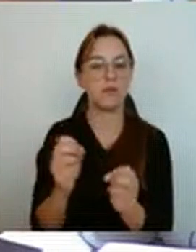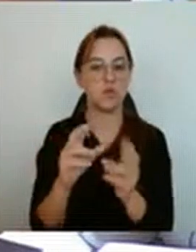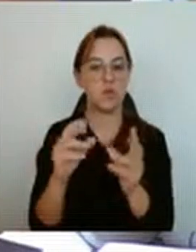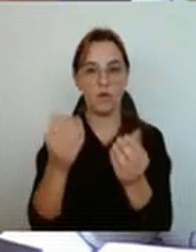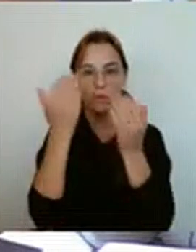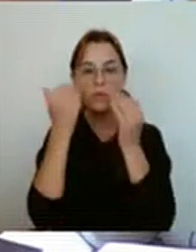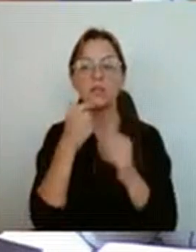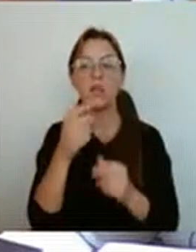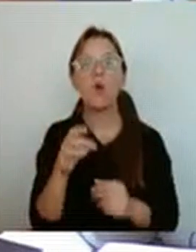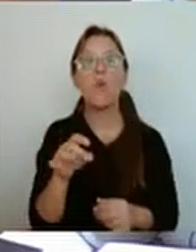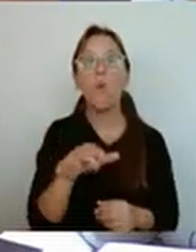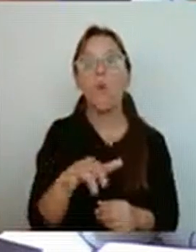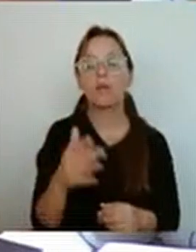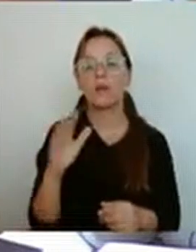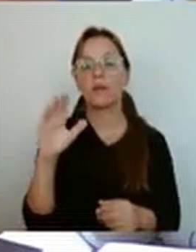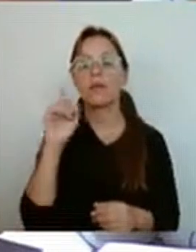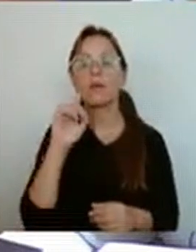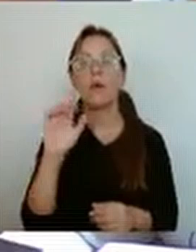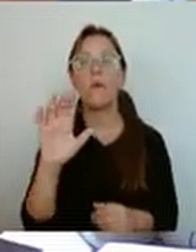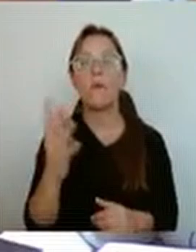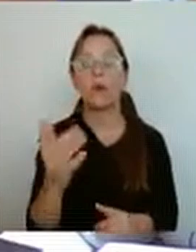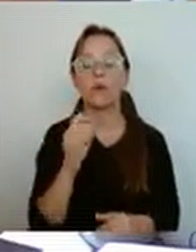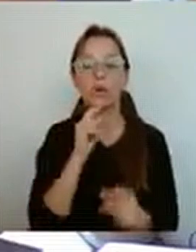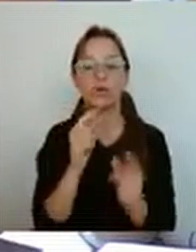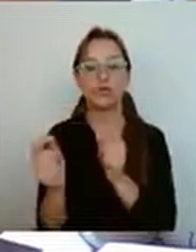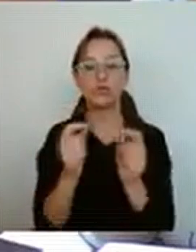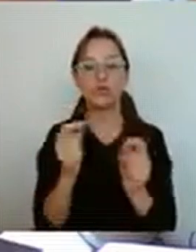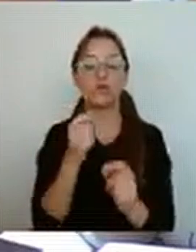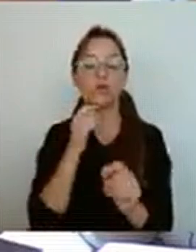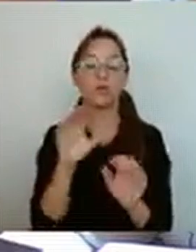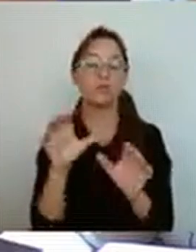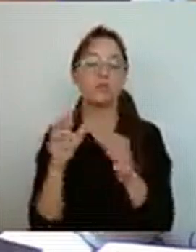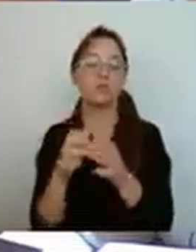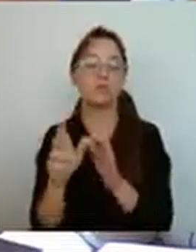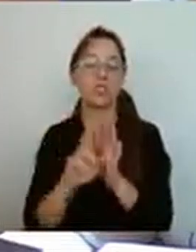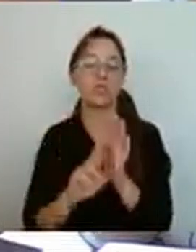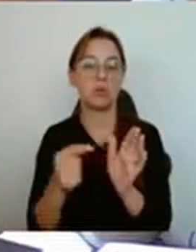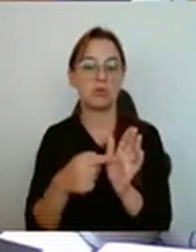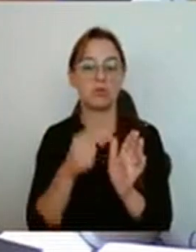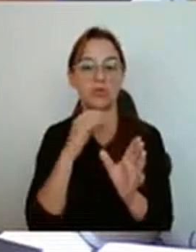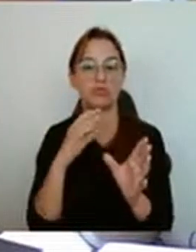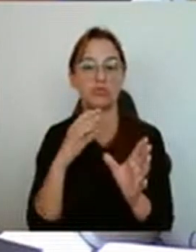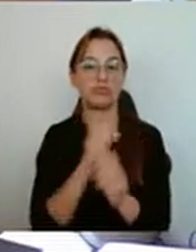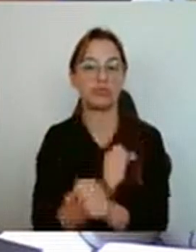Comissão de Regimento estava extinta, quando também não existe nenhuma